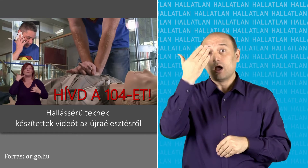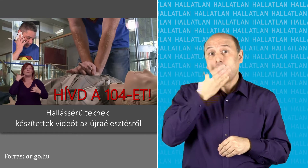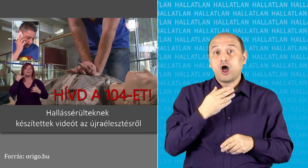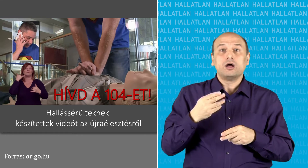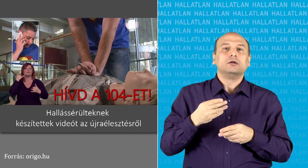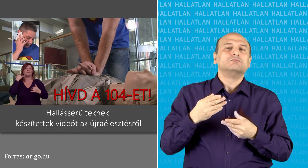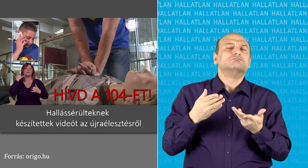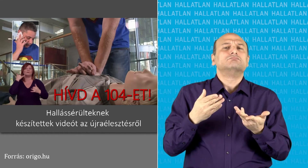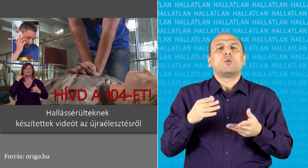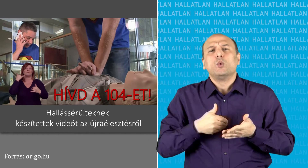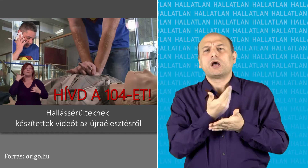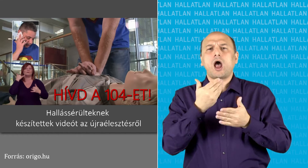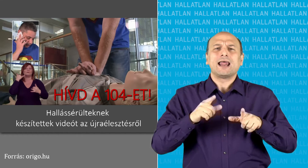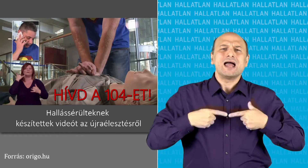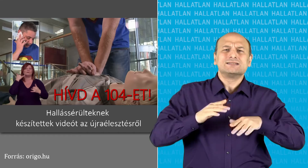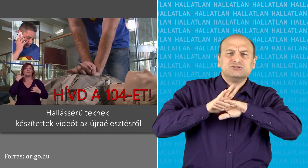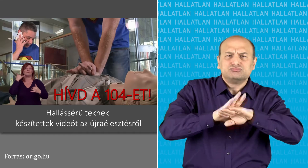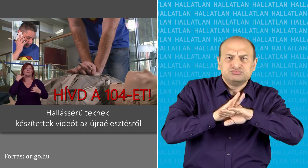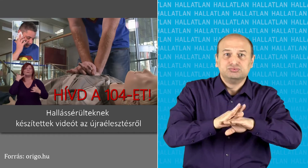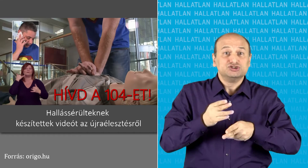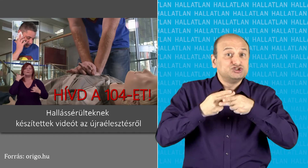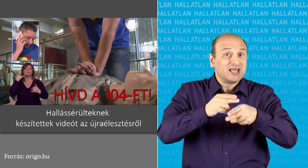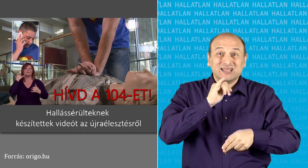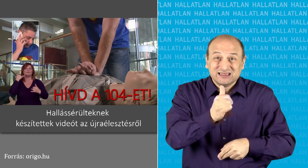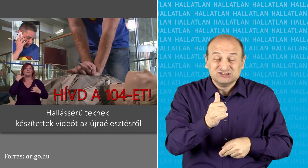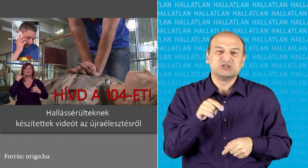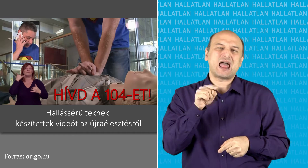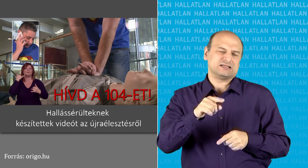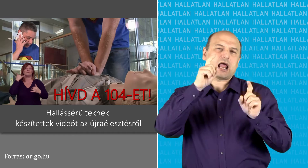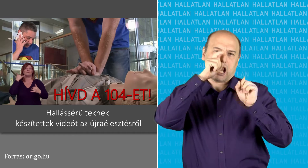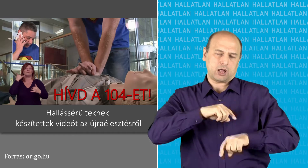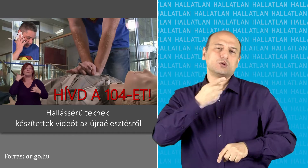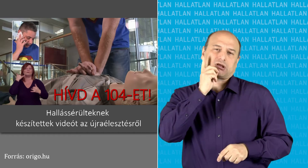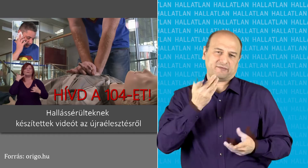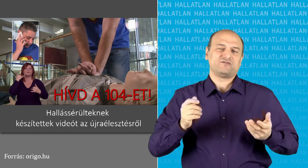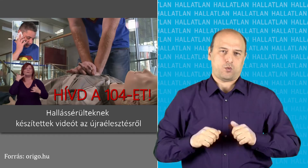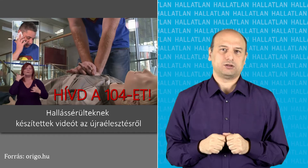hogy azzal ártunk, ha nem kezdjük el az újraélesztést.